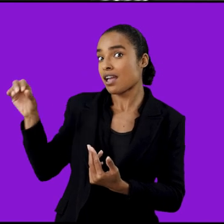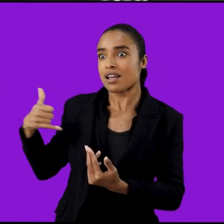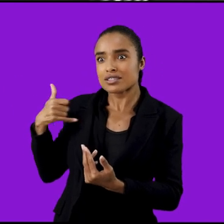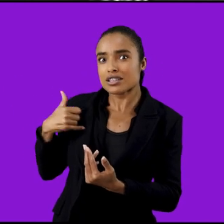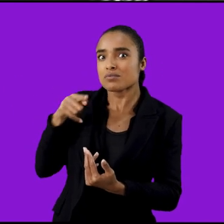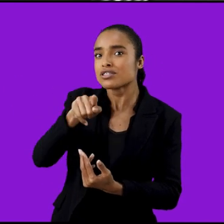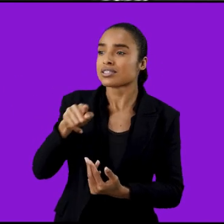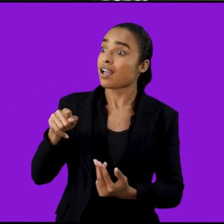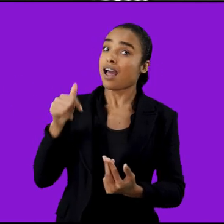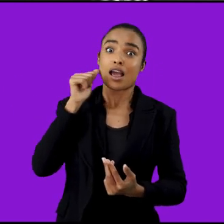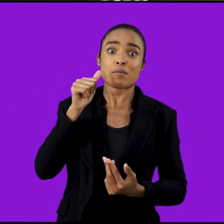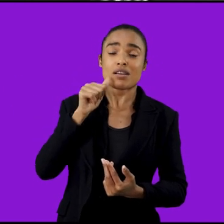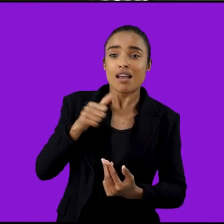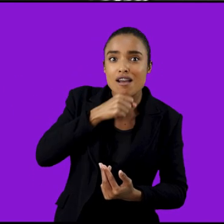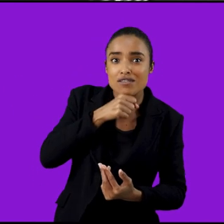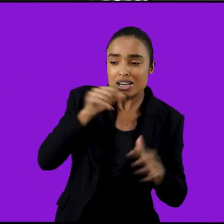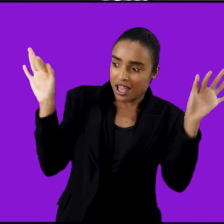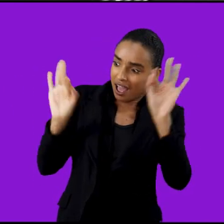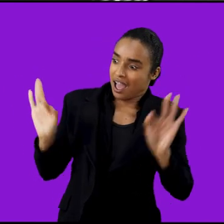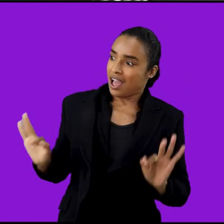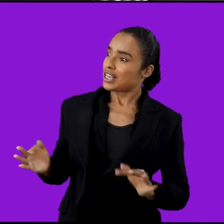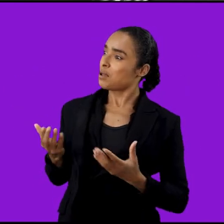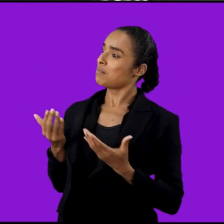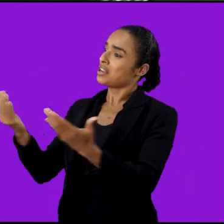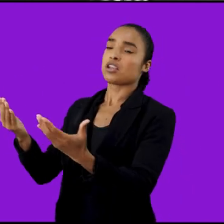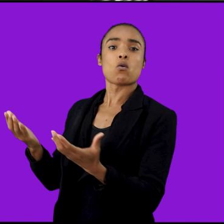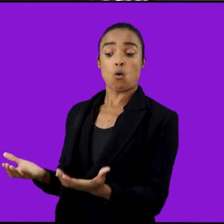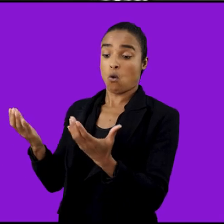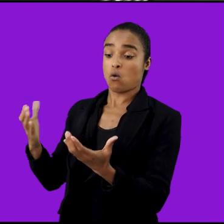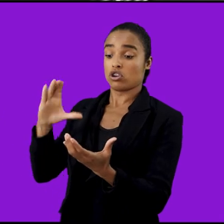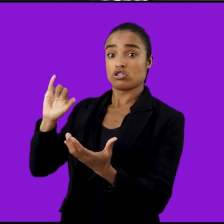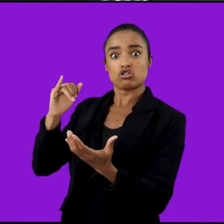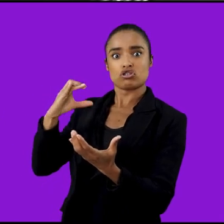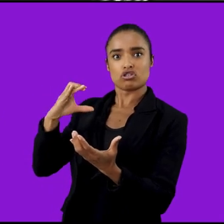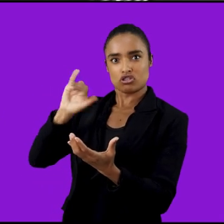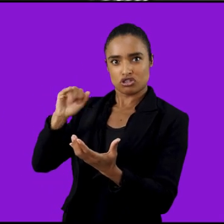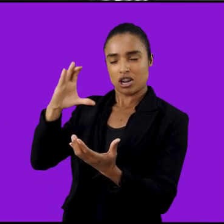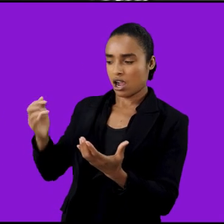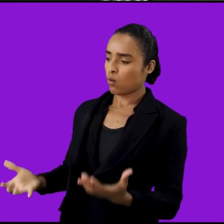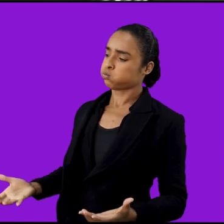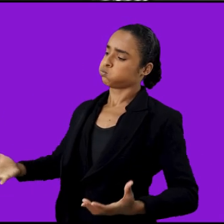falou, que tem uns cem anos? Que ela ficou tão feliz que ela me deu uma jaca gigante